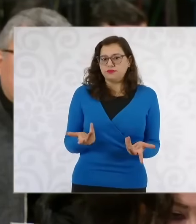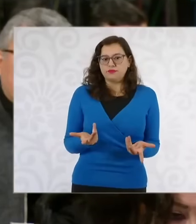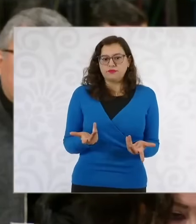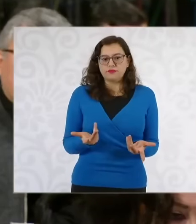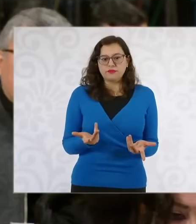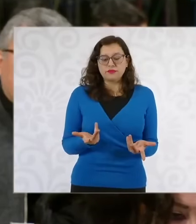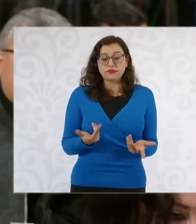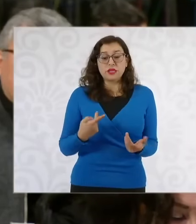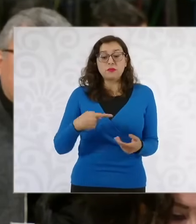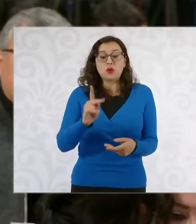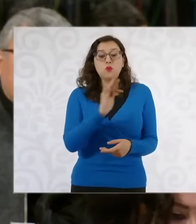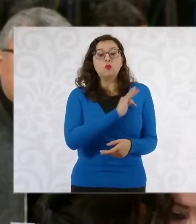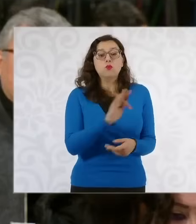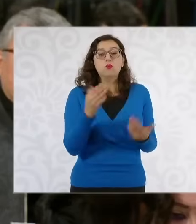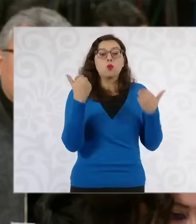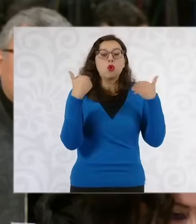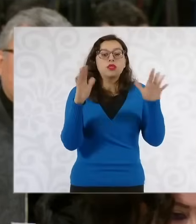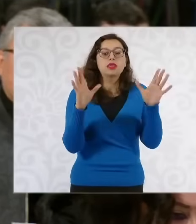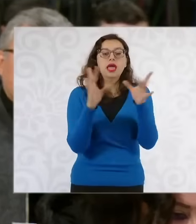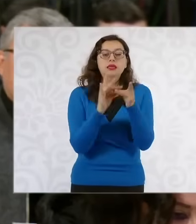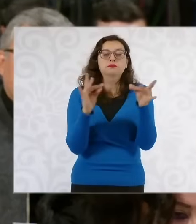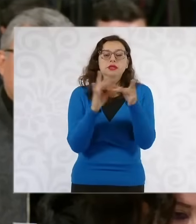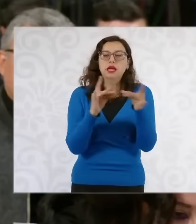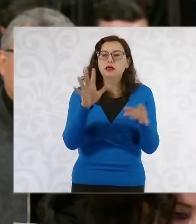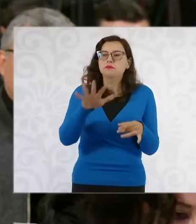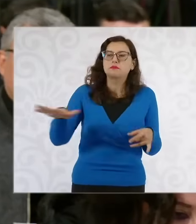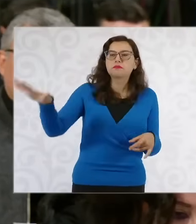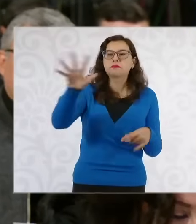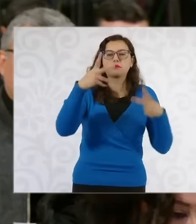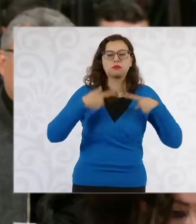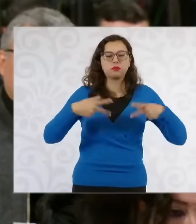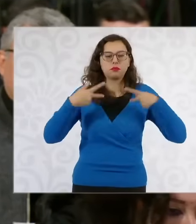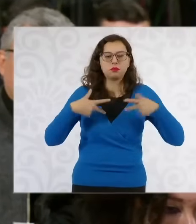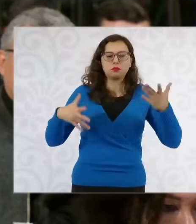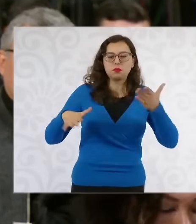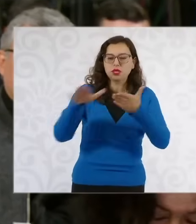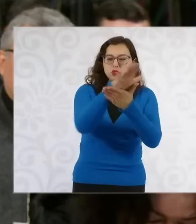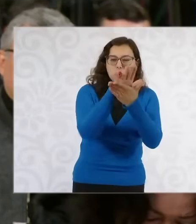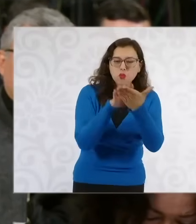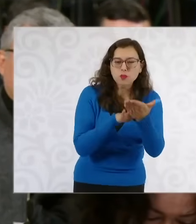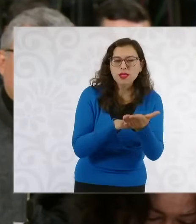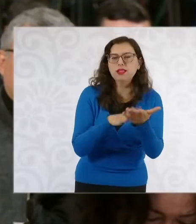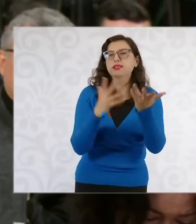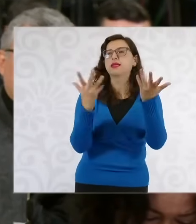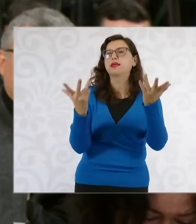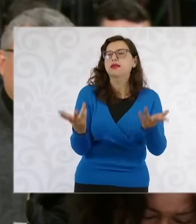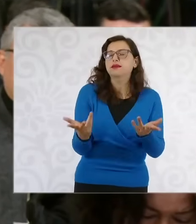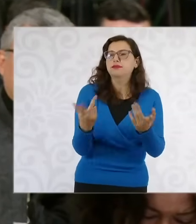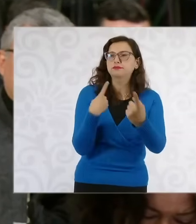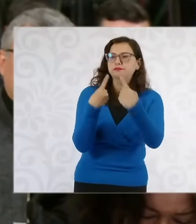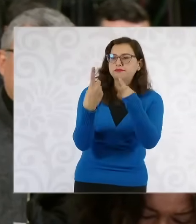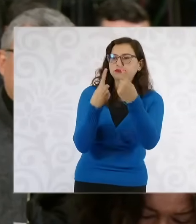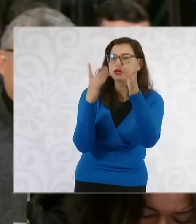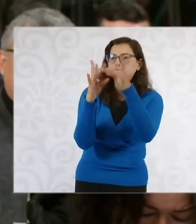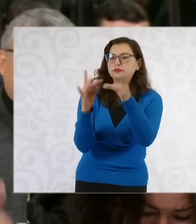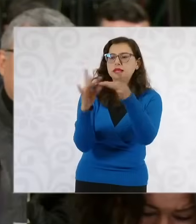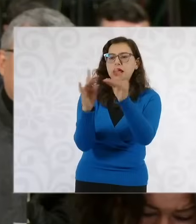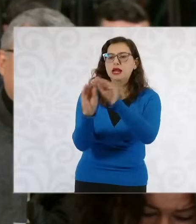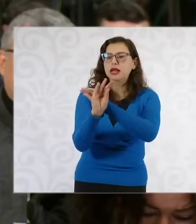a la a la gente llana por decirlo así en un término de acercamiento eh esta reconversión y